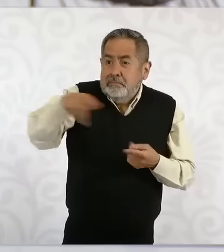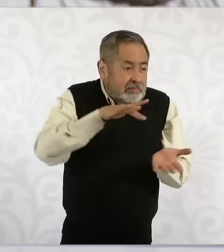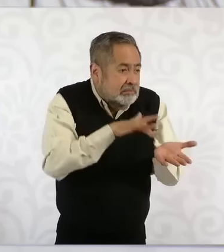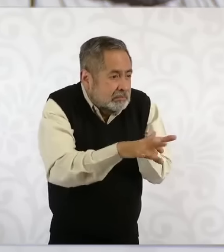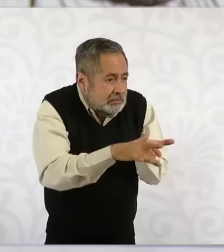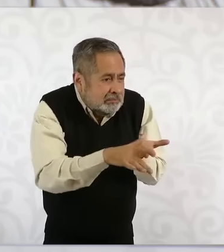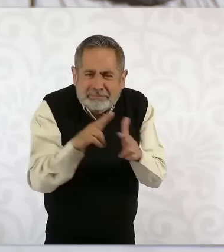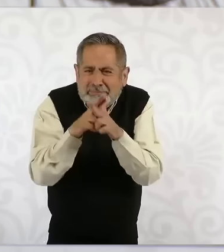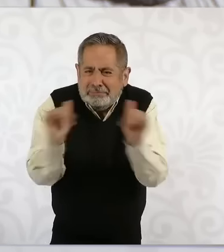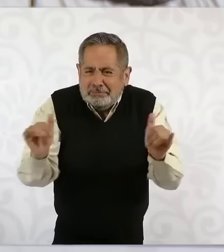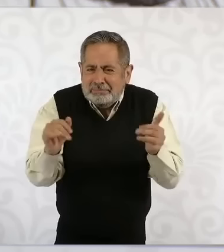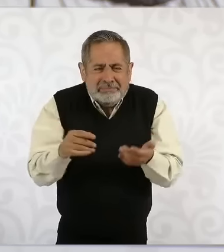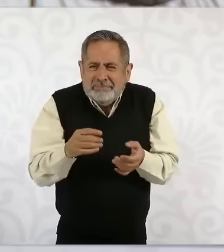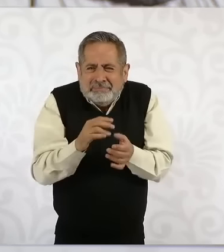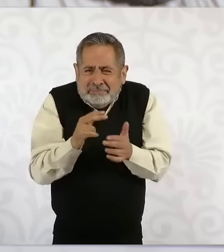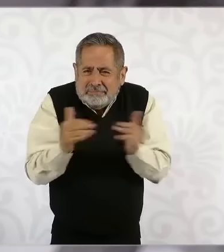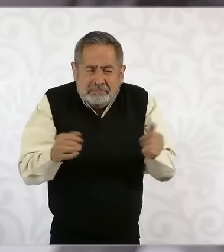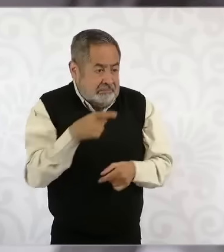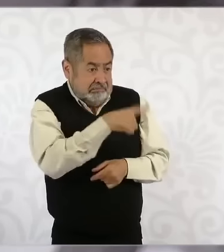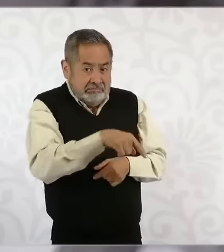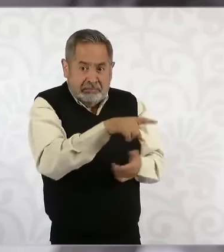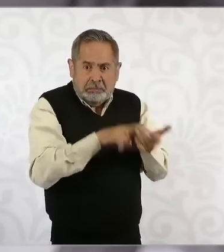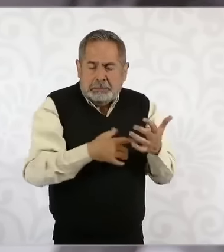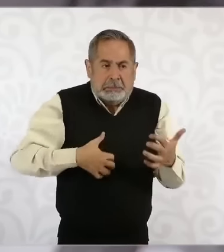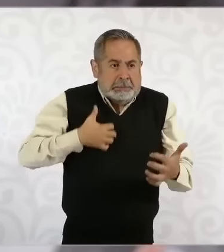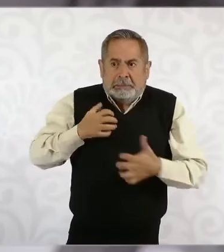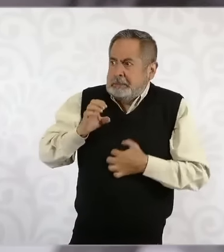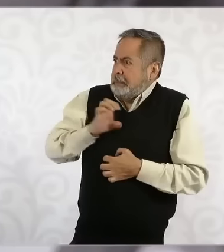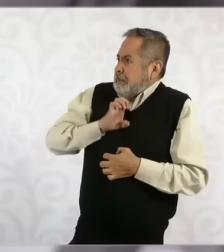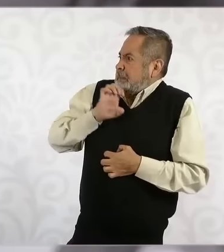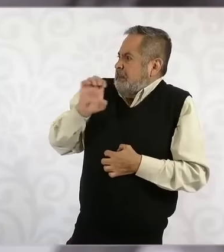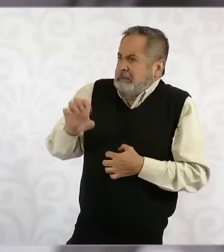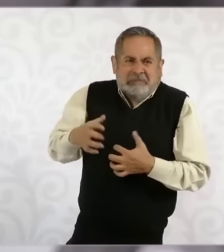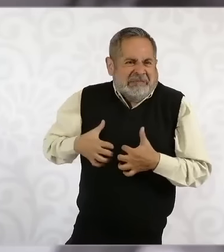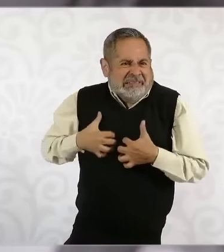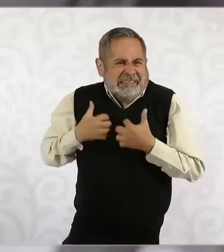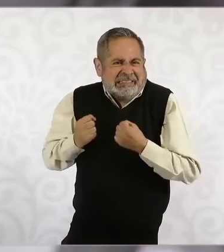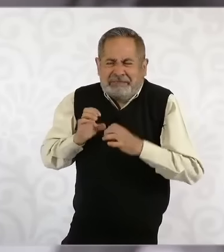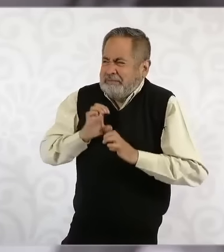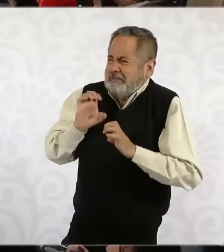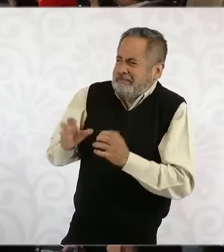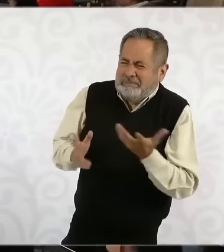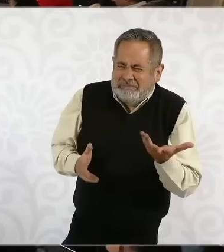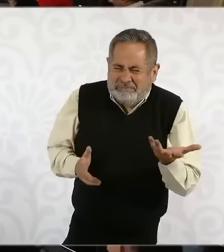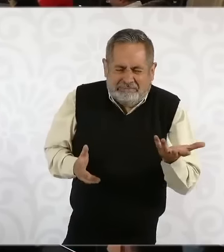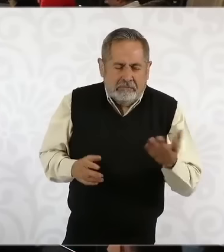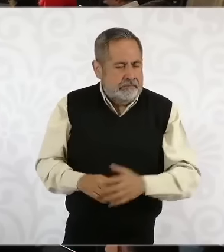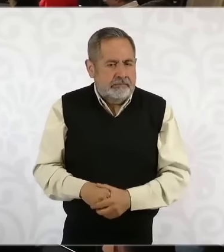con ese odio tan que les escurre por la piel? No hay riesgo de que en México en algún momento,